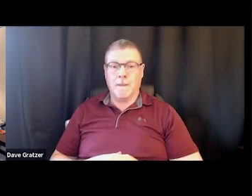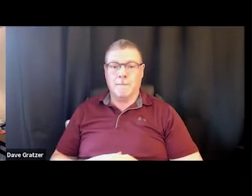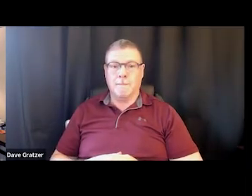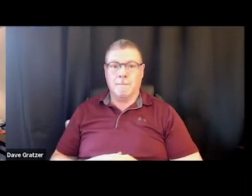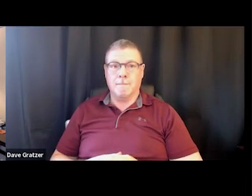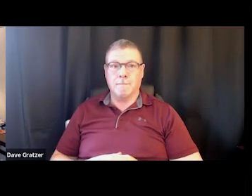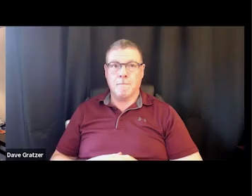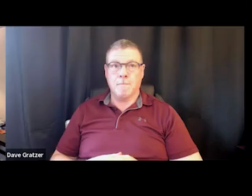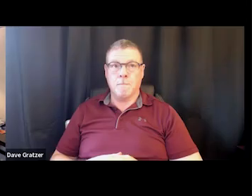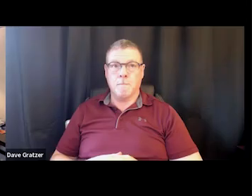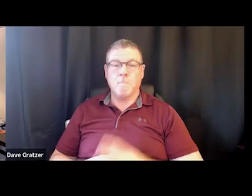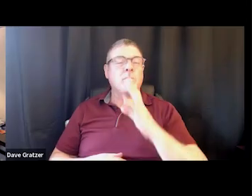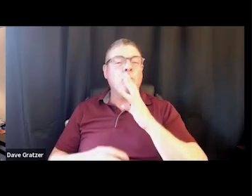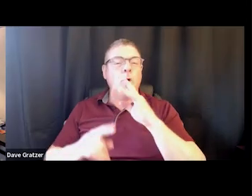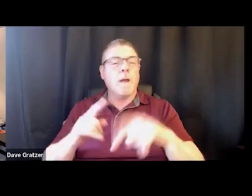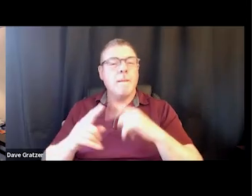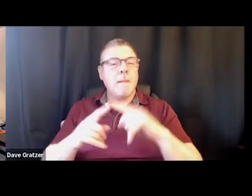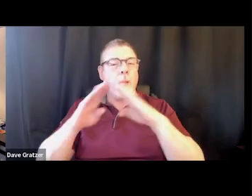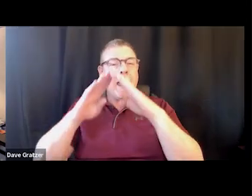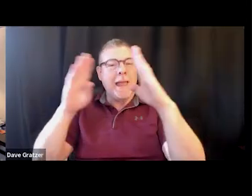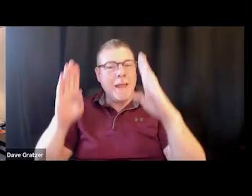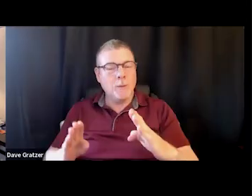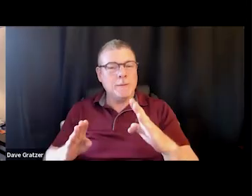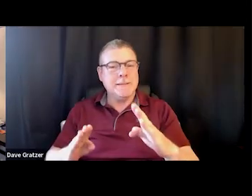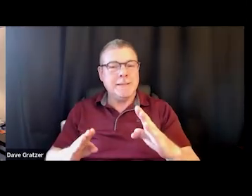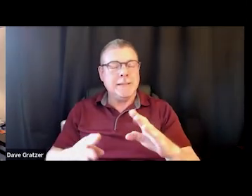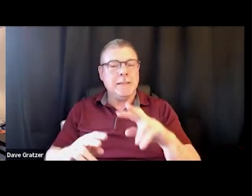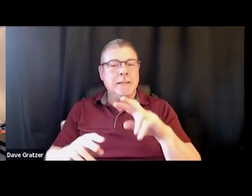Hablamos sobre la inseguridad de vivienda. Solo quiero mencionar un par de puntos diferentes aquí.